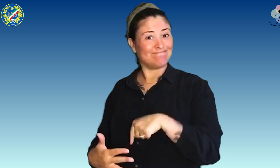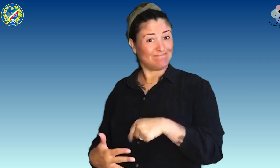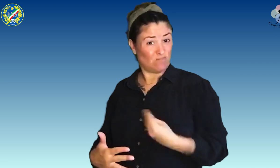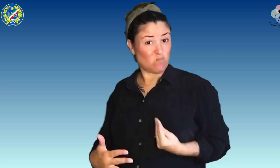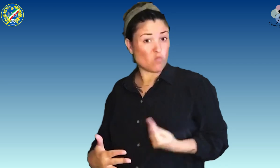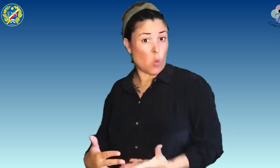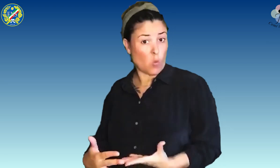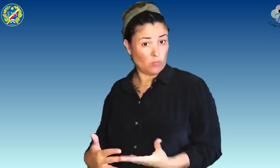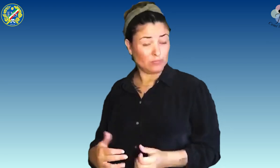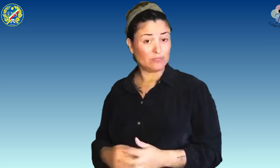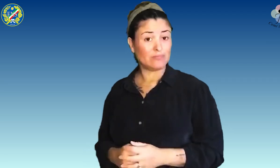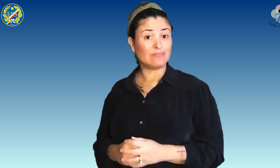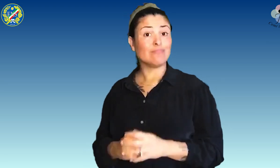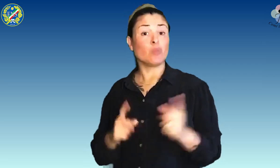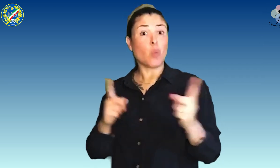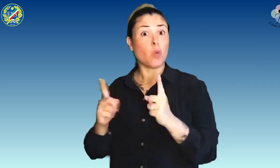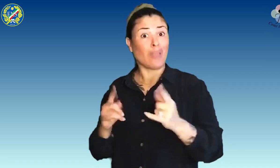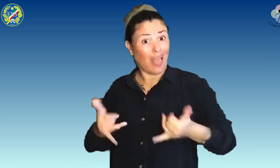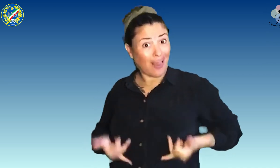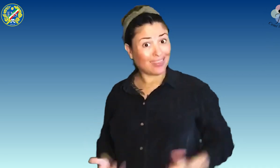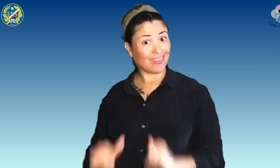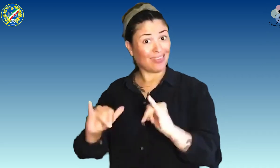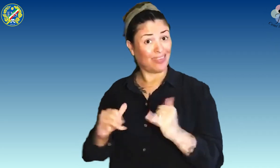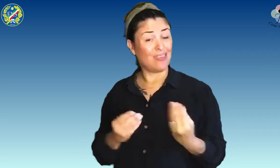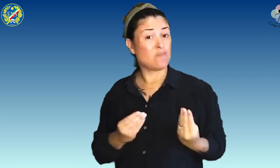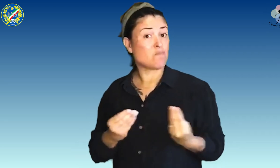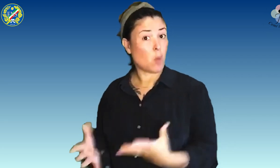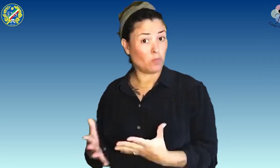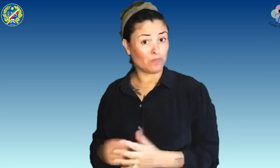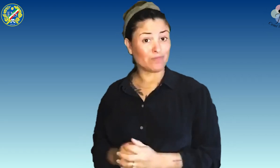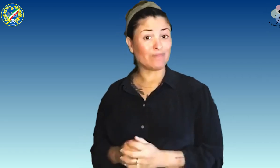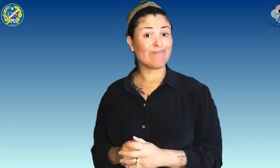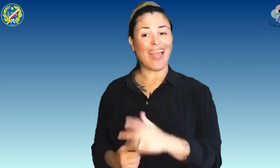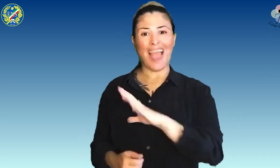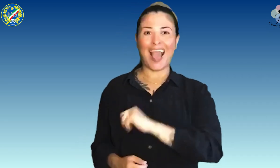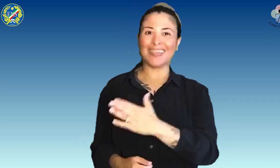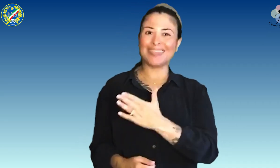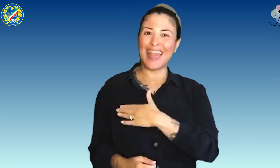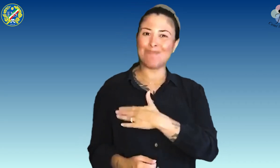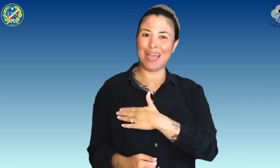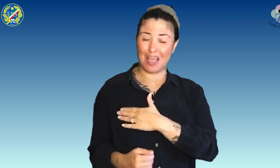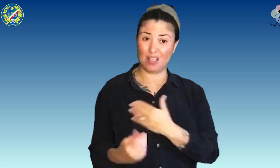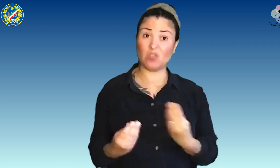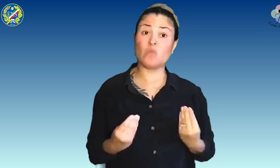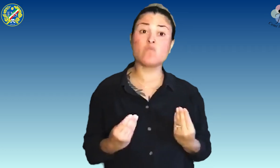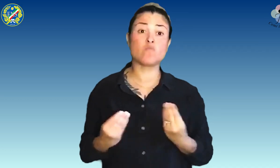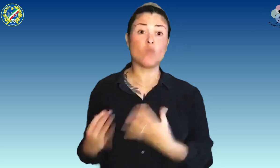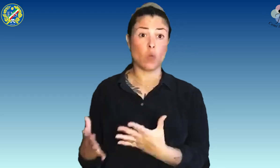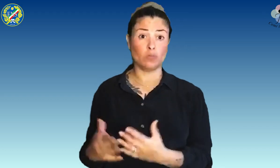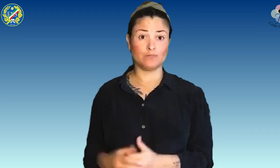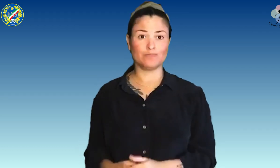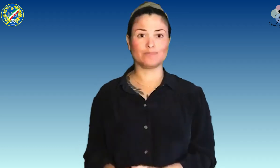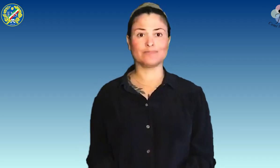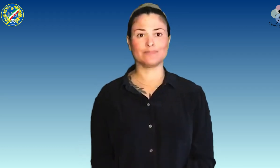e da madre a nascituro in gravidanza, durante il parto o in allattamento.